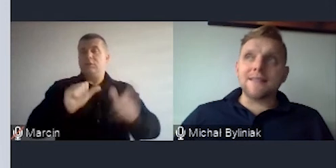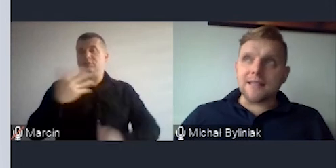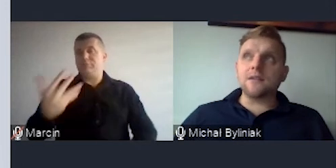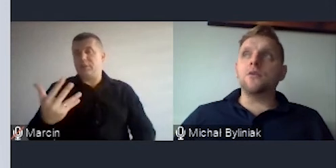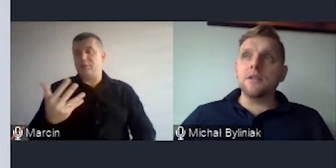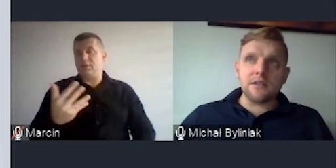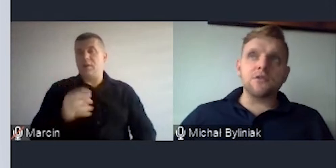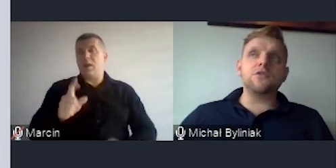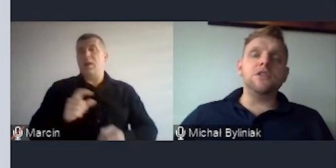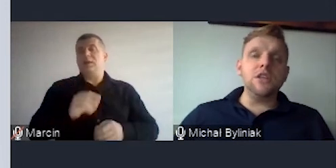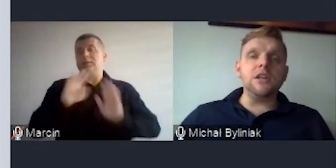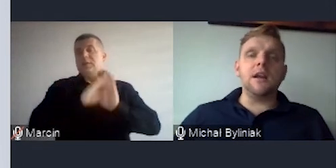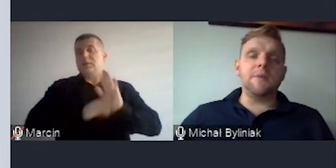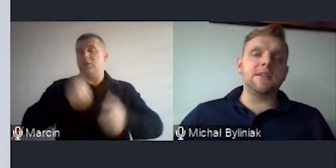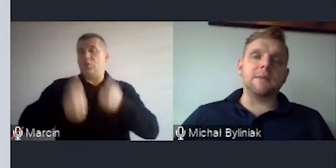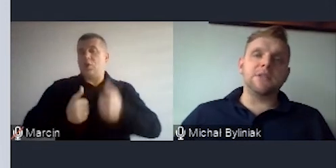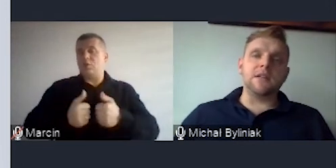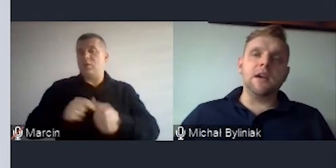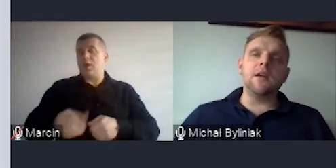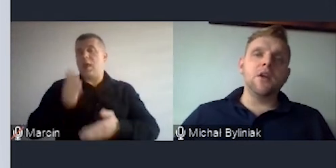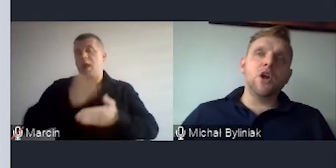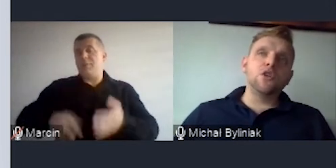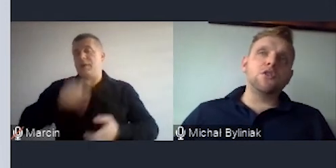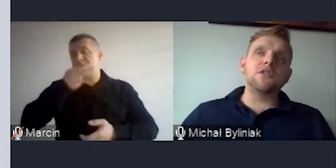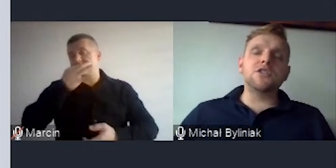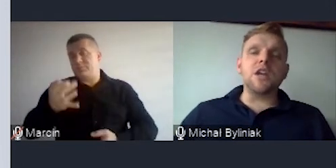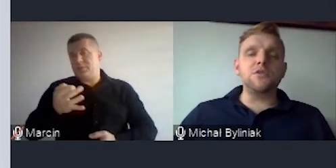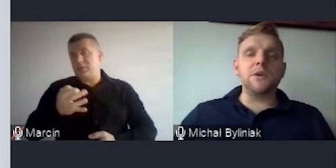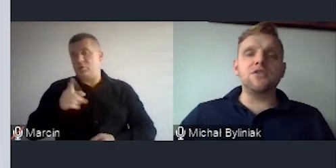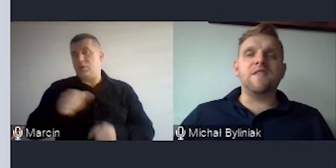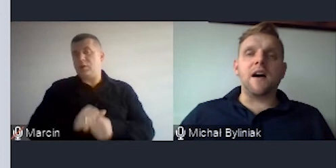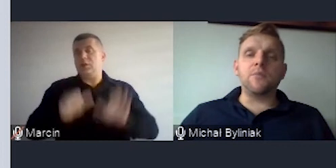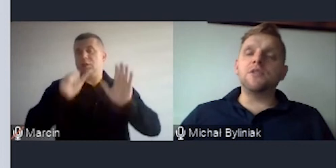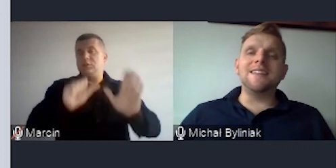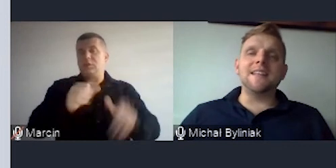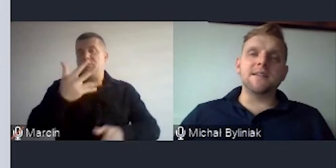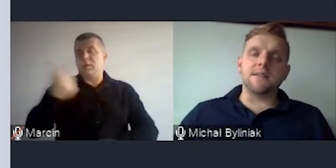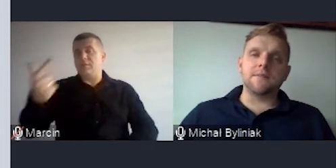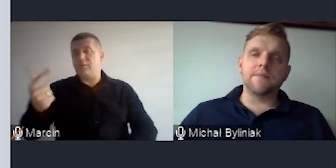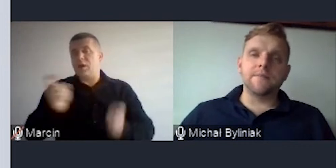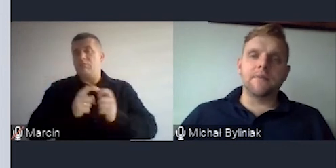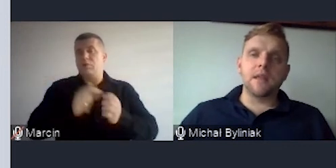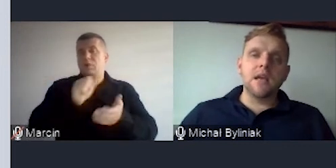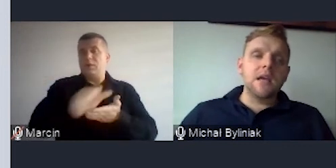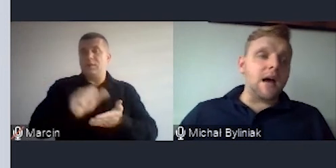a zasada konkurencyjności i elementy zapytania to jest 6.5.2 punkt 11.